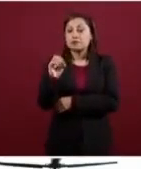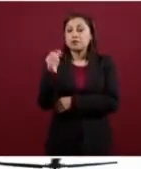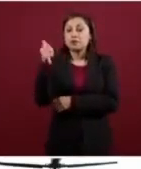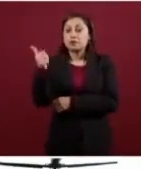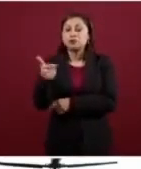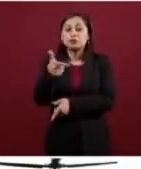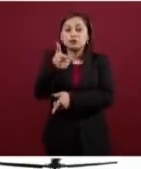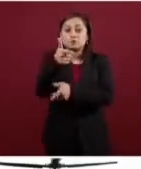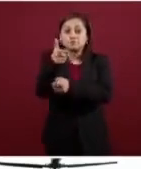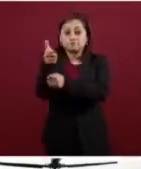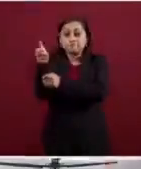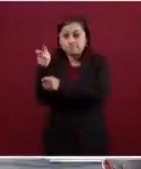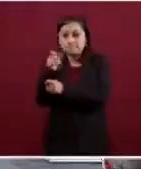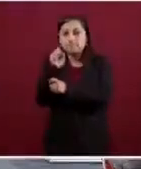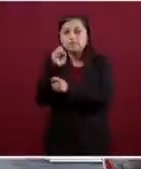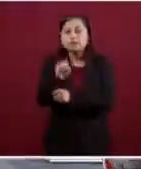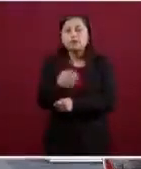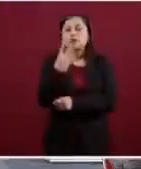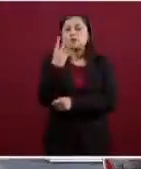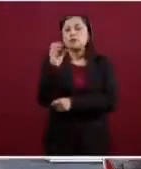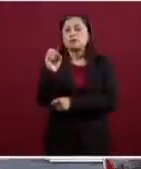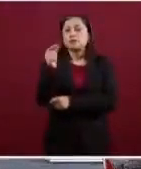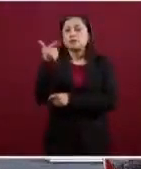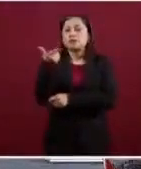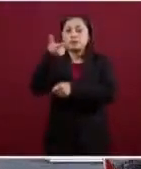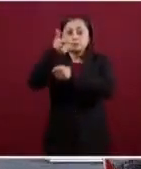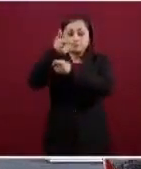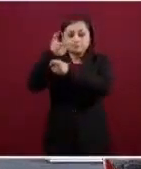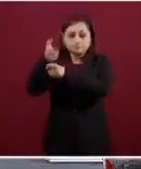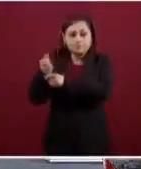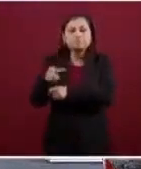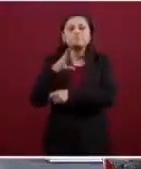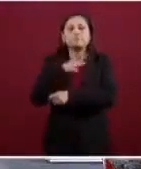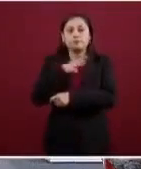un 4-07 también con ametralladora.